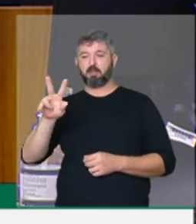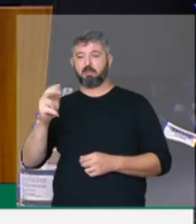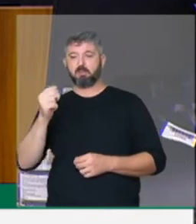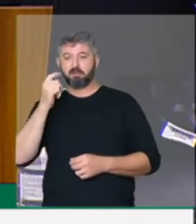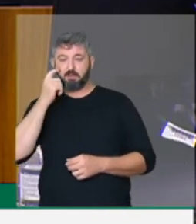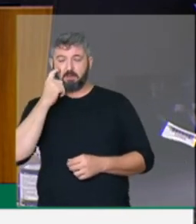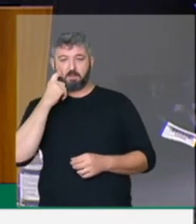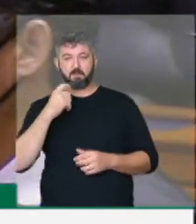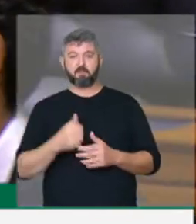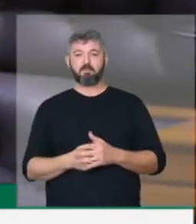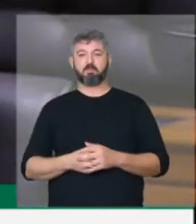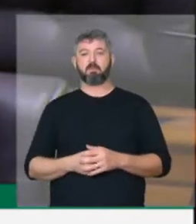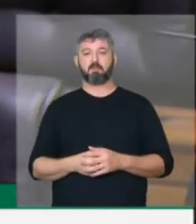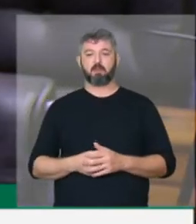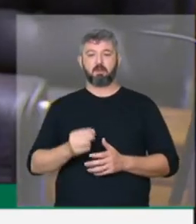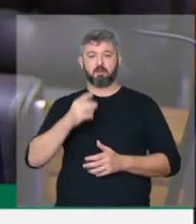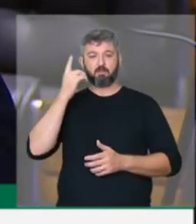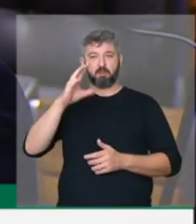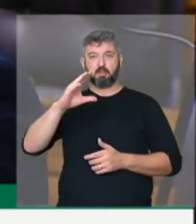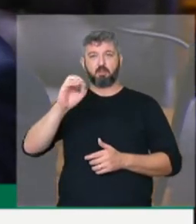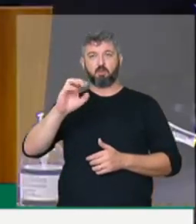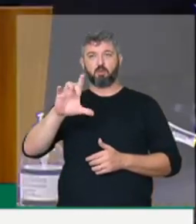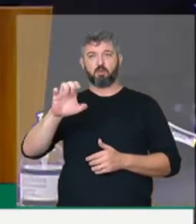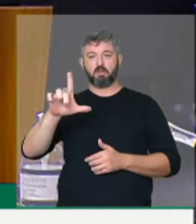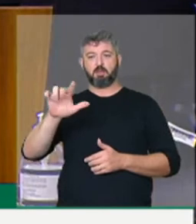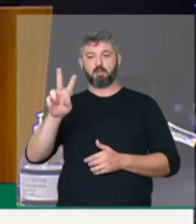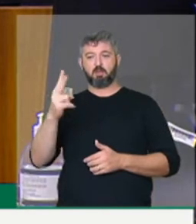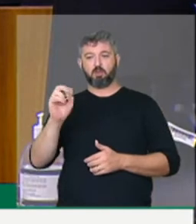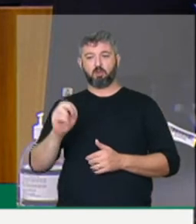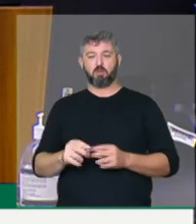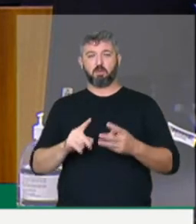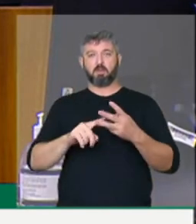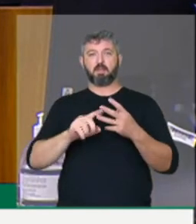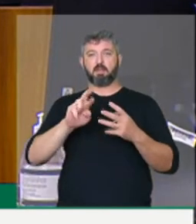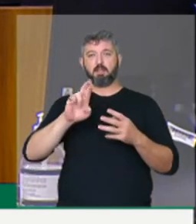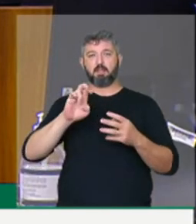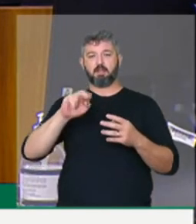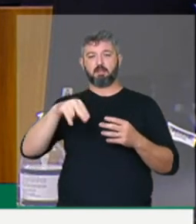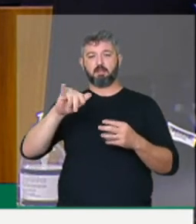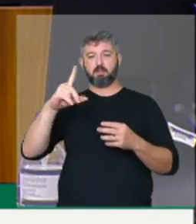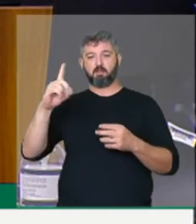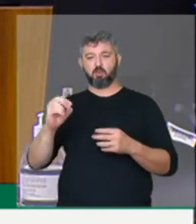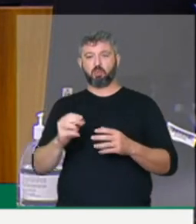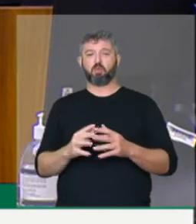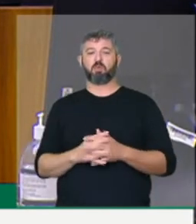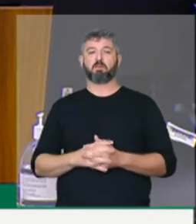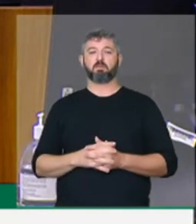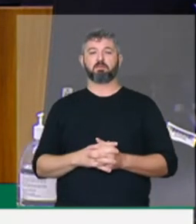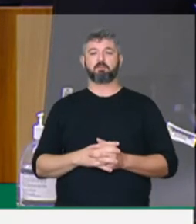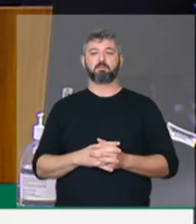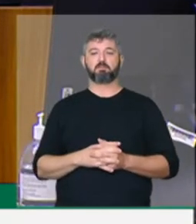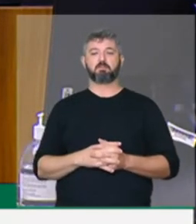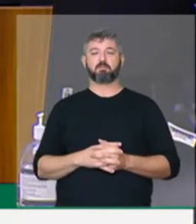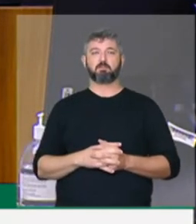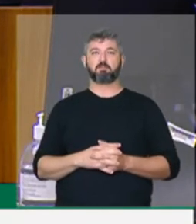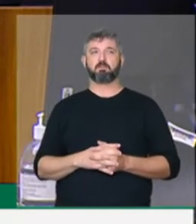TEMPO DE LÍDER. -- [PRESIDENTE]: DEPUTADO RENILDO, DEPUTADO... ANDRÉ COELHO PELO... PELO CIDADANIA. OK? DEPUTADA TALÍ